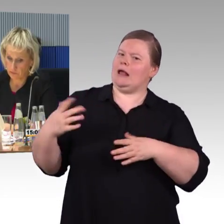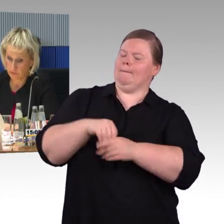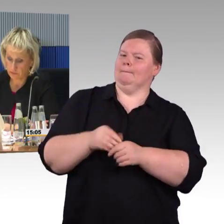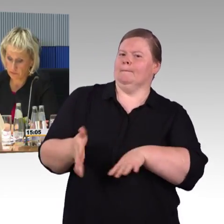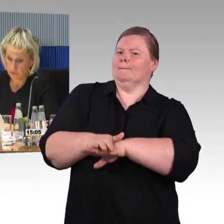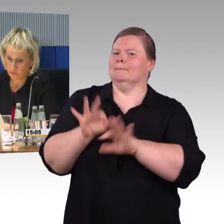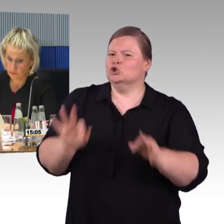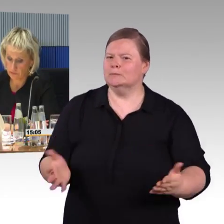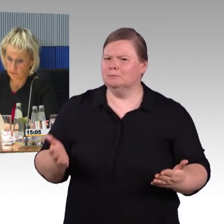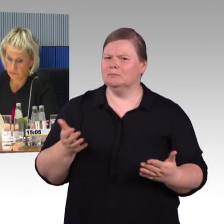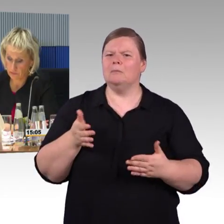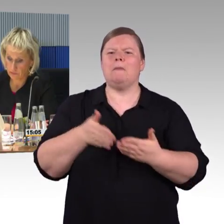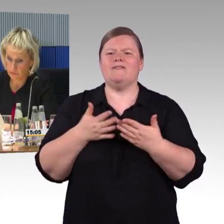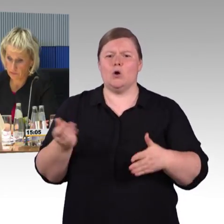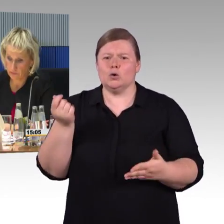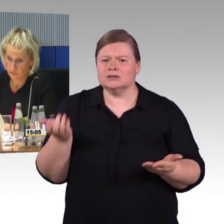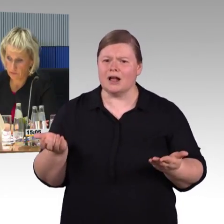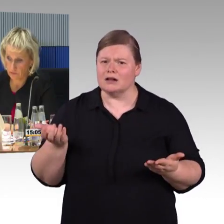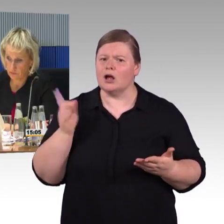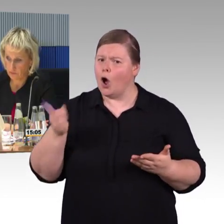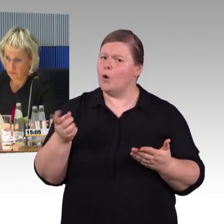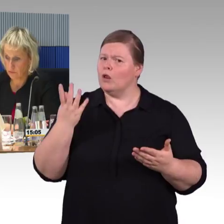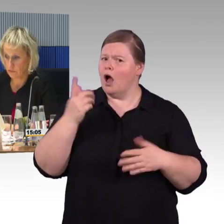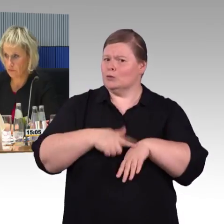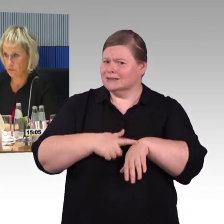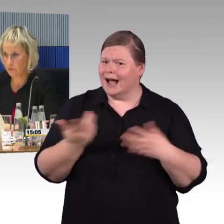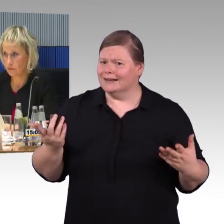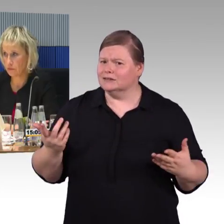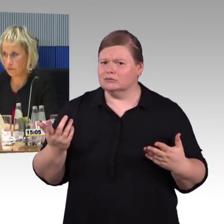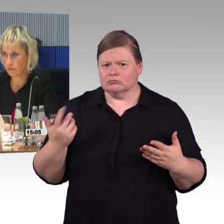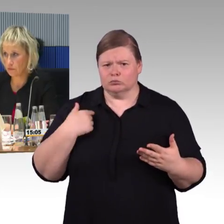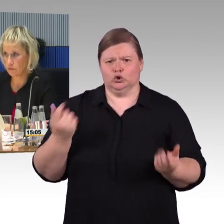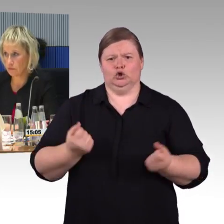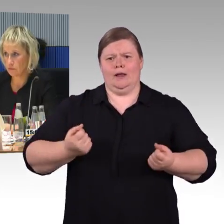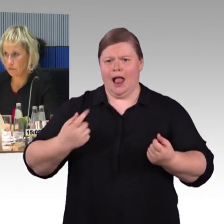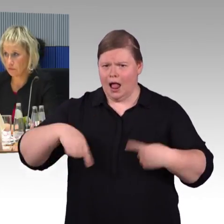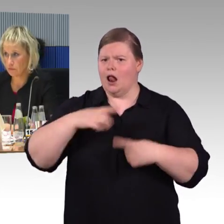damit die Reisenden verlässliche Informationen haben,